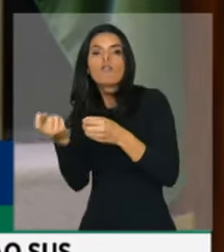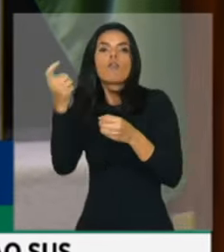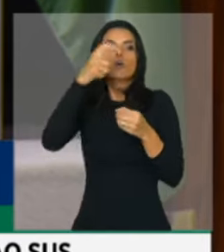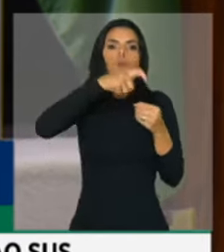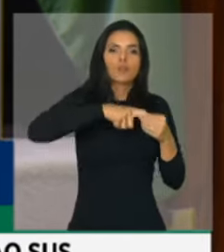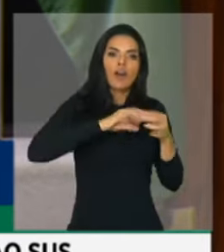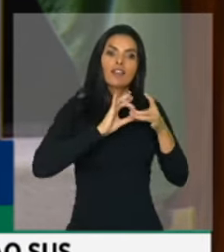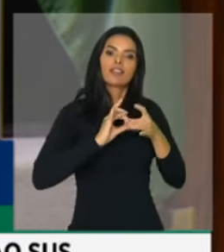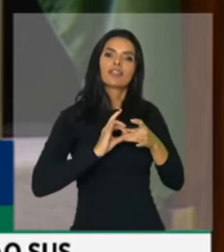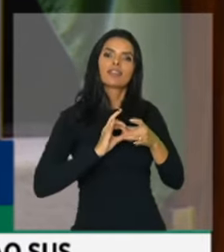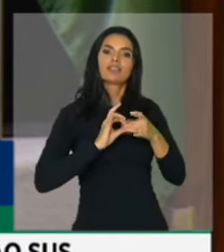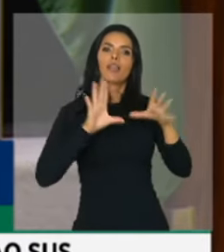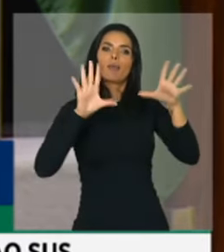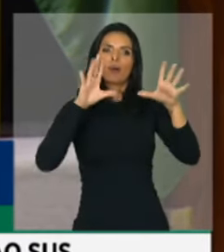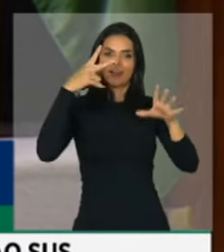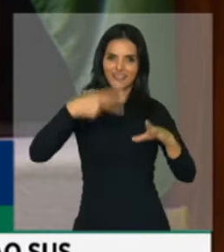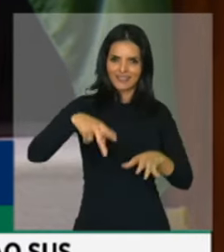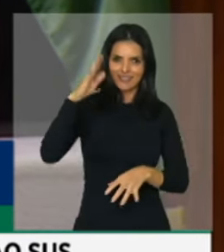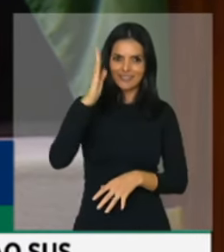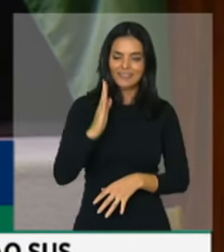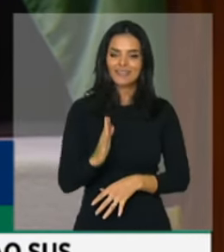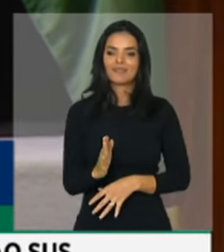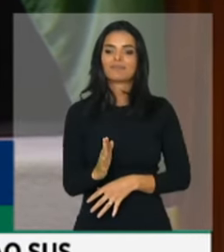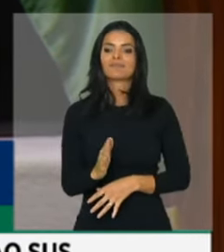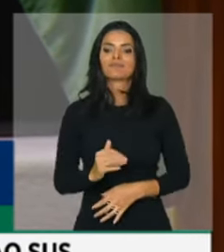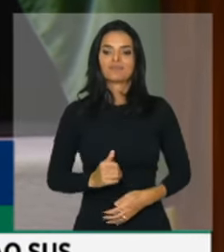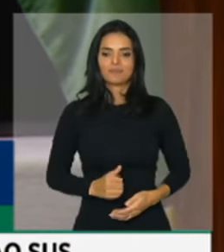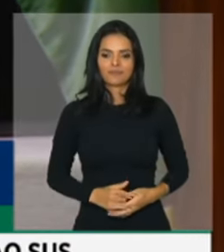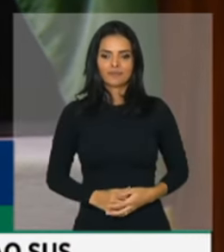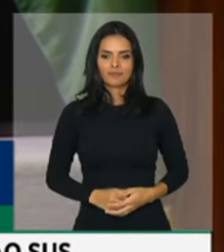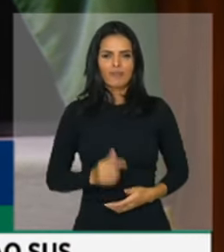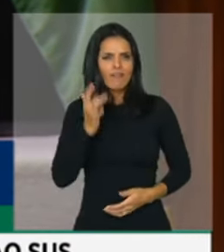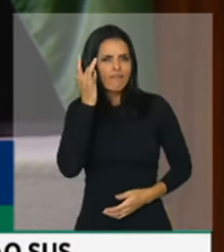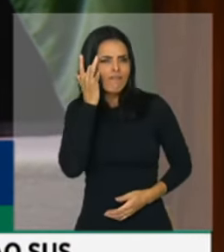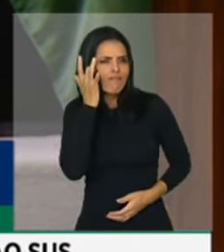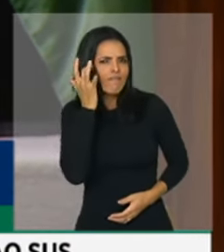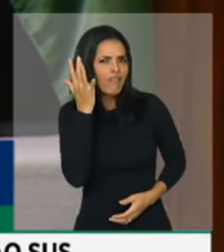DEMOCRACIA NO BRASIL. NÃO FOI FÁCIL A TAREFA, DE INÍCIO NINGUÉM ACREDITOU QUE ESSA LUTA ERA POSSÍVEL DE SER